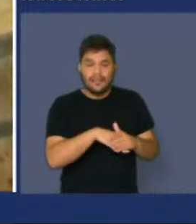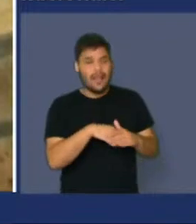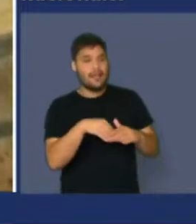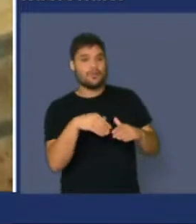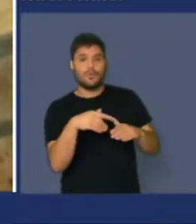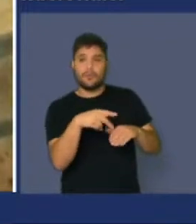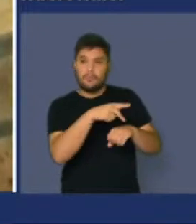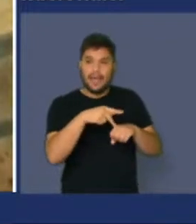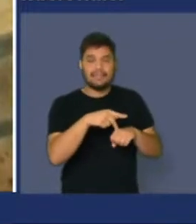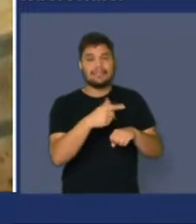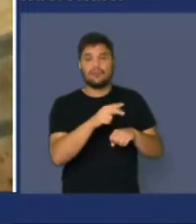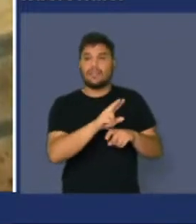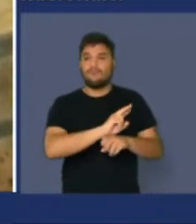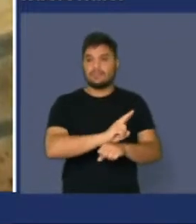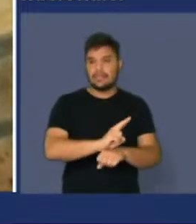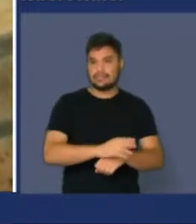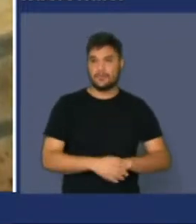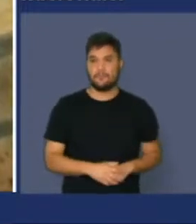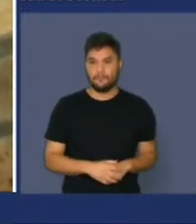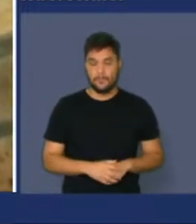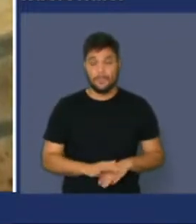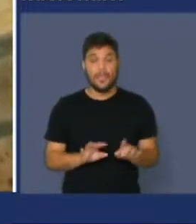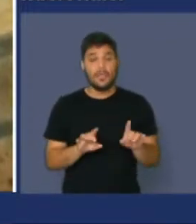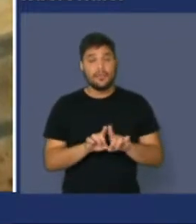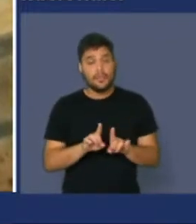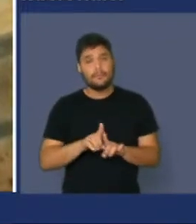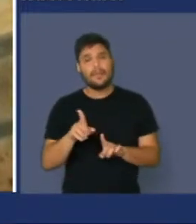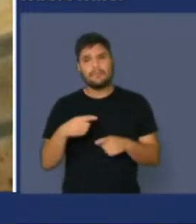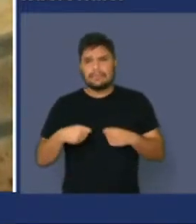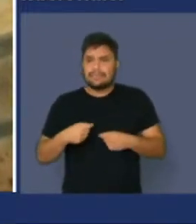UMA POLÍTICA ECONÔMICA QUE VALORIZE A ECONOMIA REAL, QUE VALORIZE A ECONOMIA DE QUEM